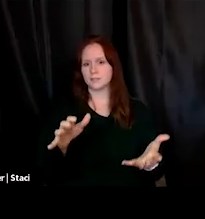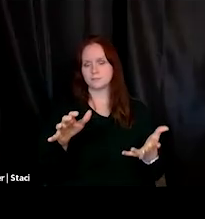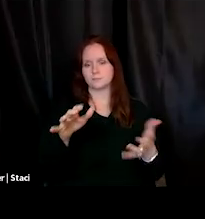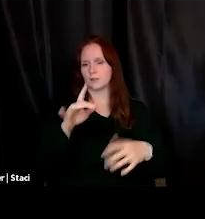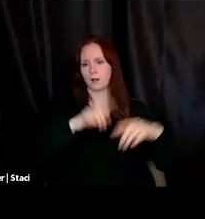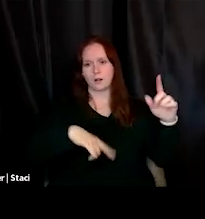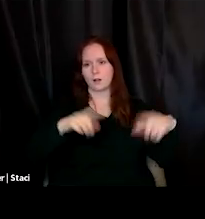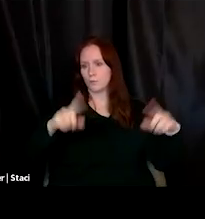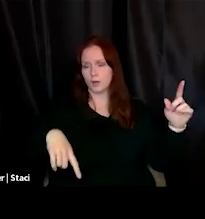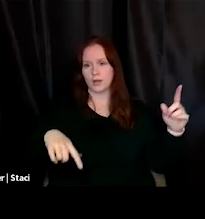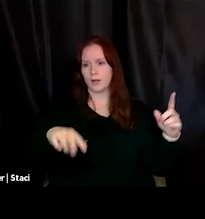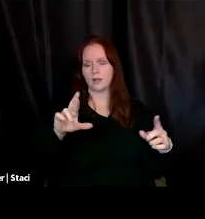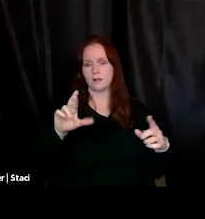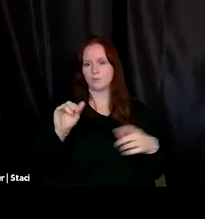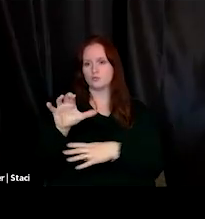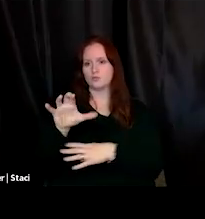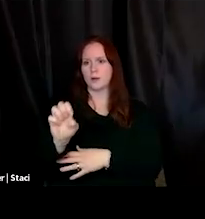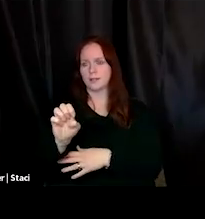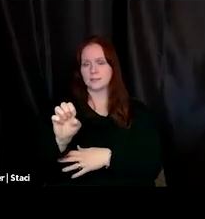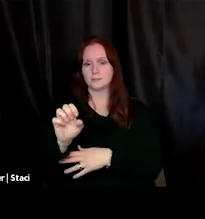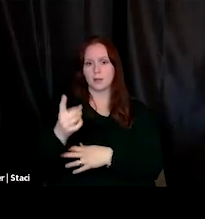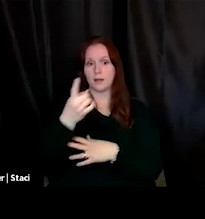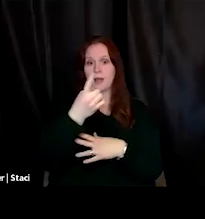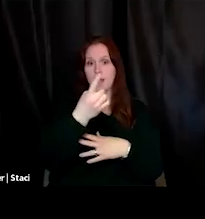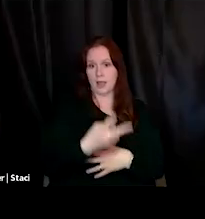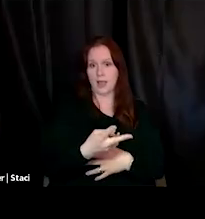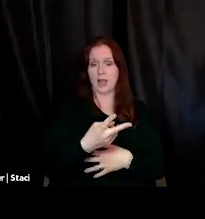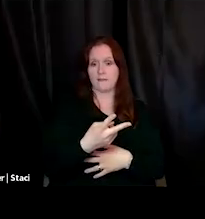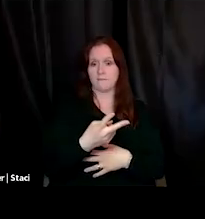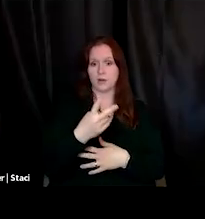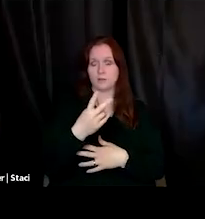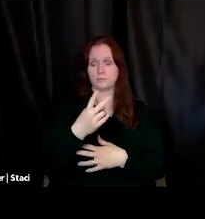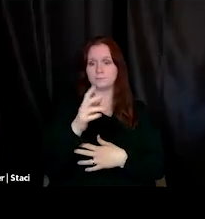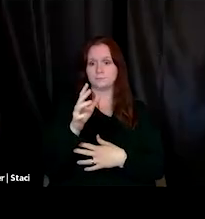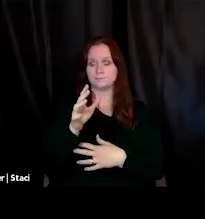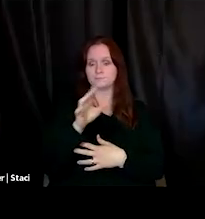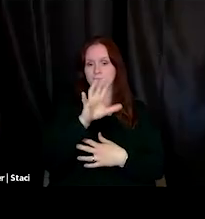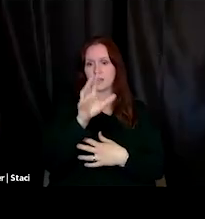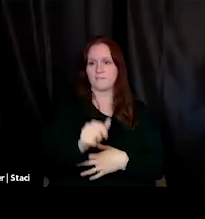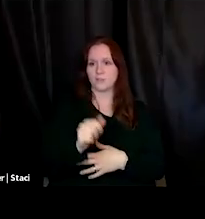nuestra política y proceso de reclamaciones por discapacidad requieren que evaluemos información médica